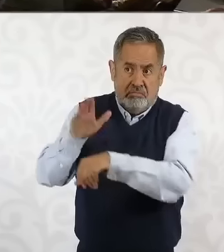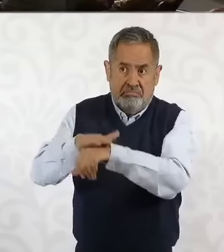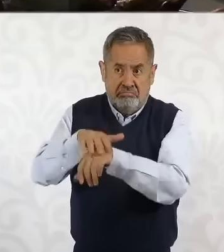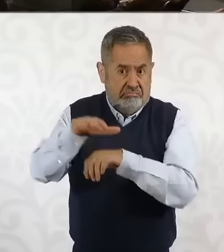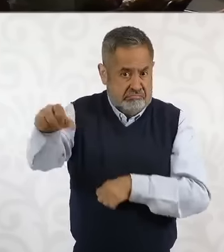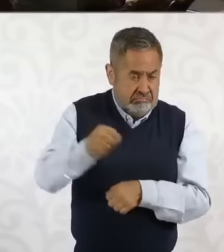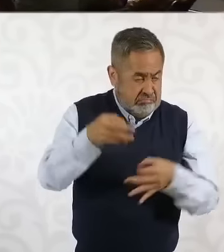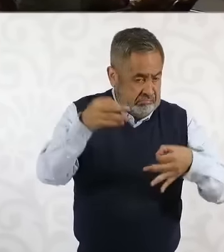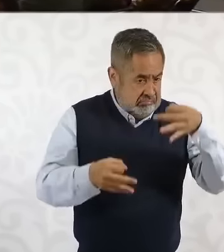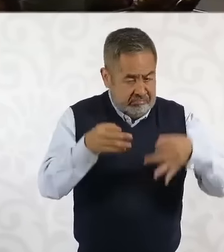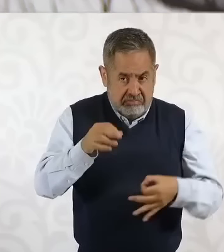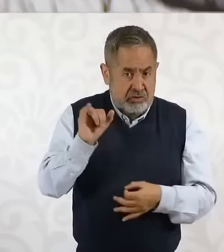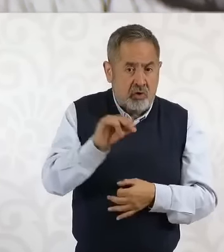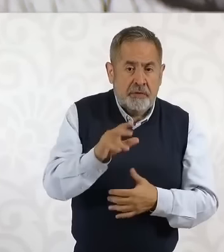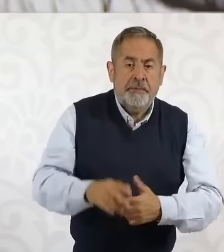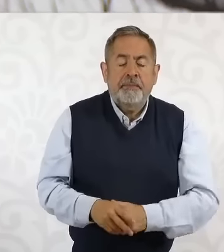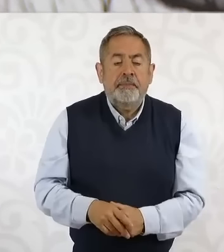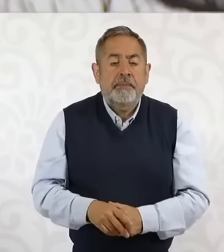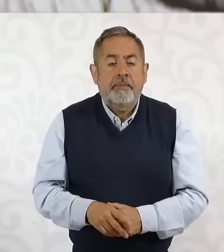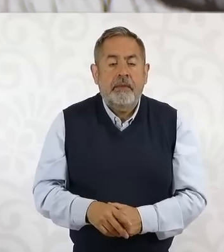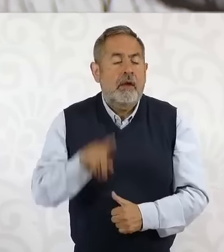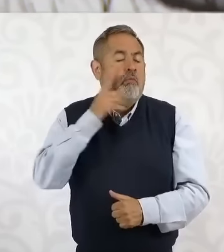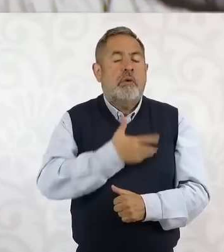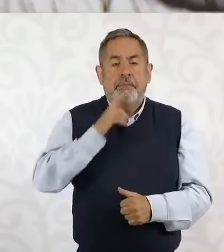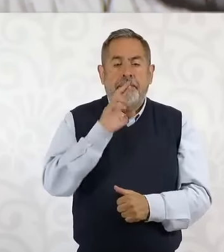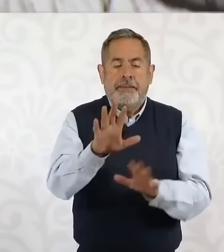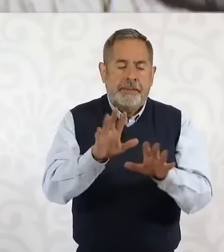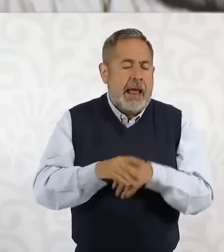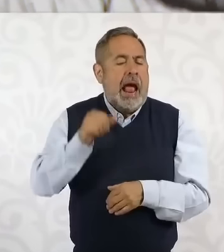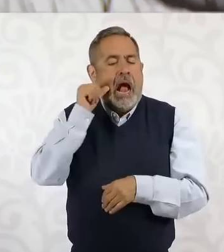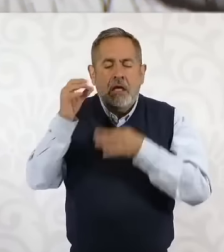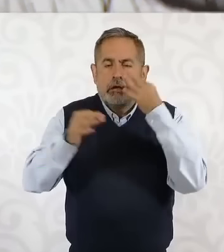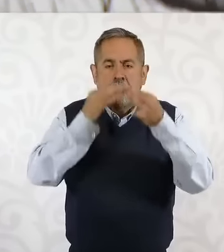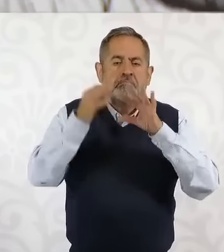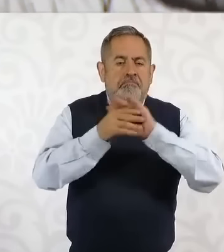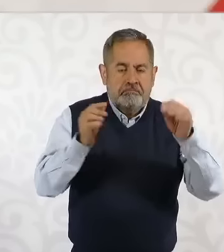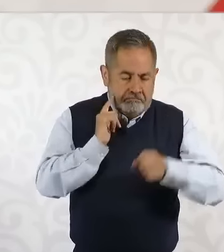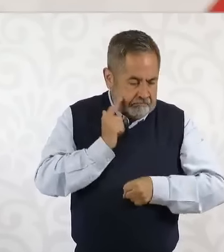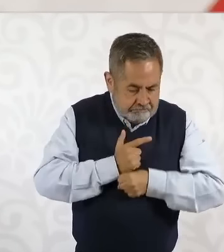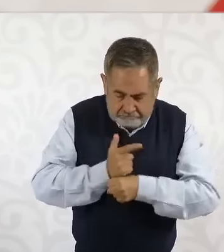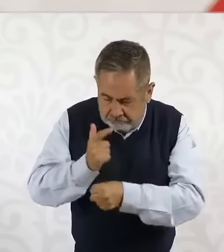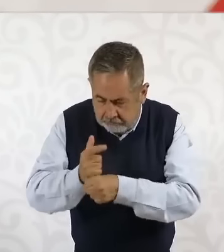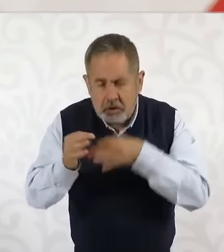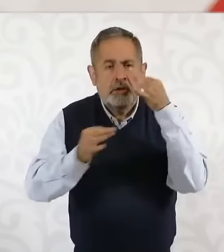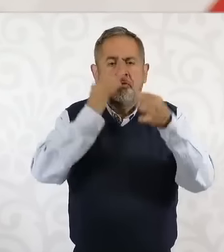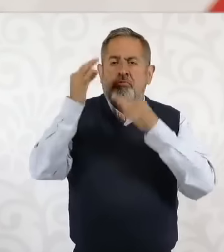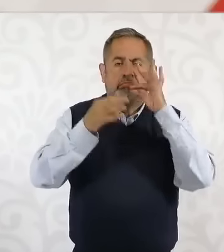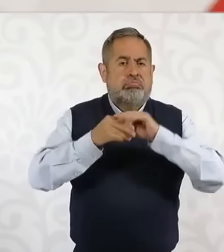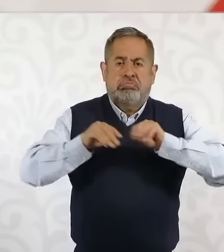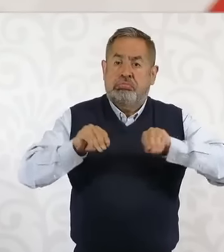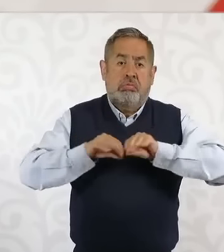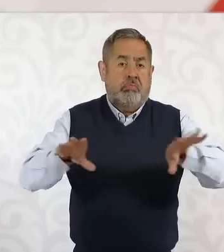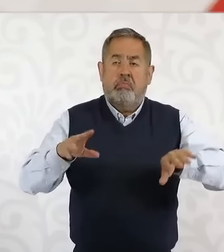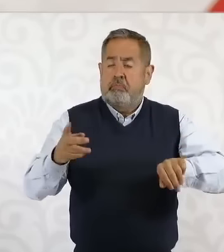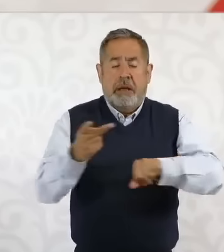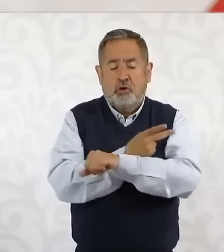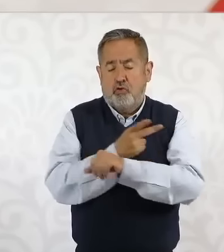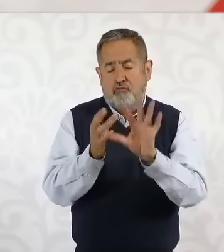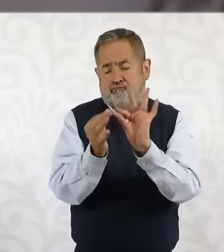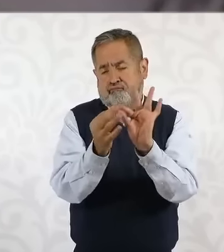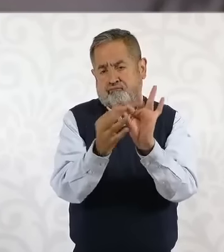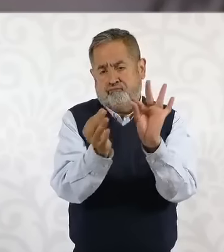revisarlo la fiscal. Eh, la fiscalía ayer dio pues lo que ocurrió, tal cual ocurrió y si hay